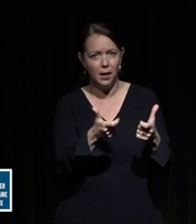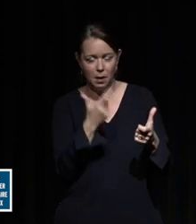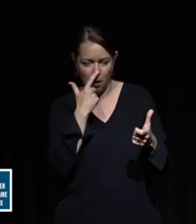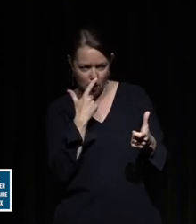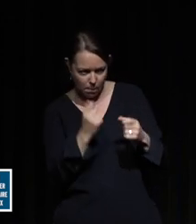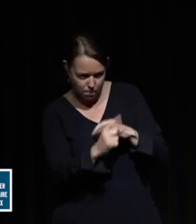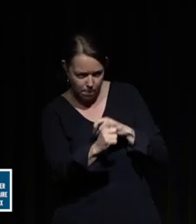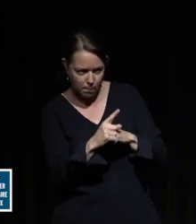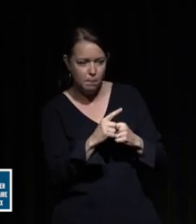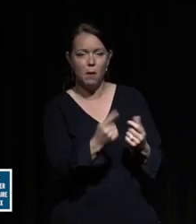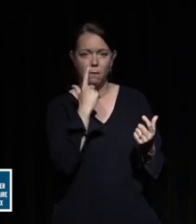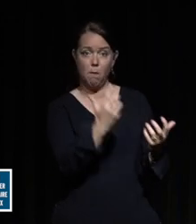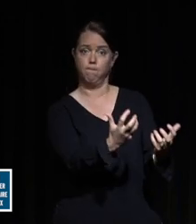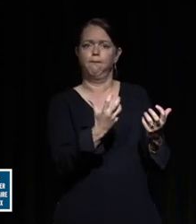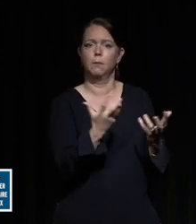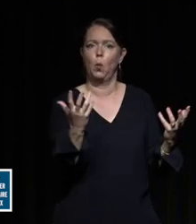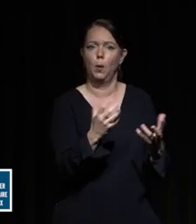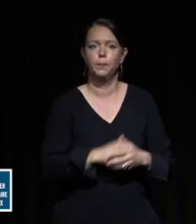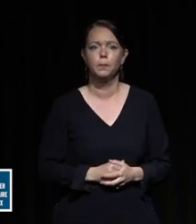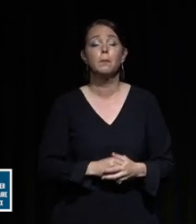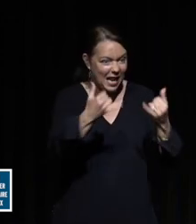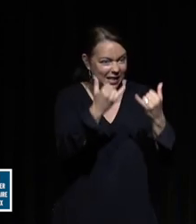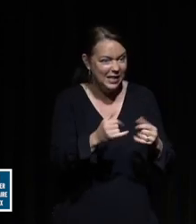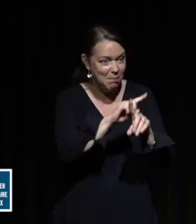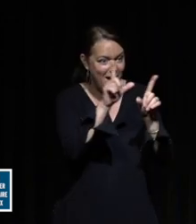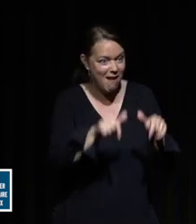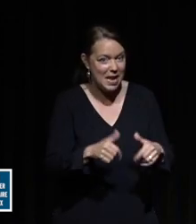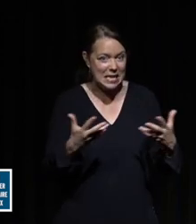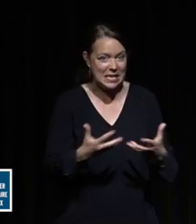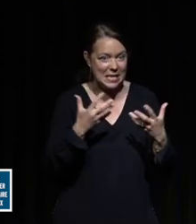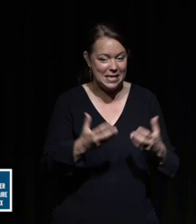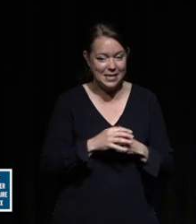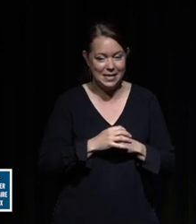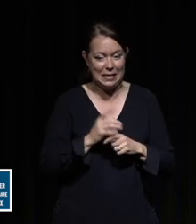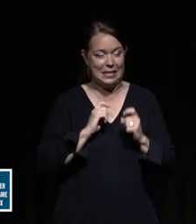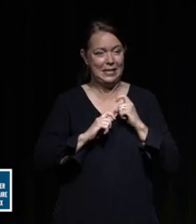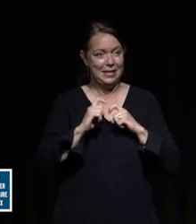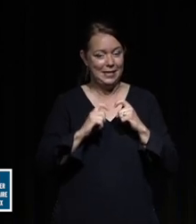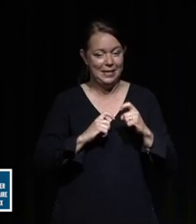la majorité des personnes qui nous regarde ne sont pas habitués on a ici vous le voyez sur